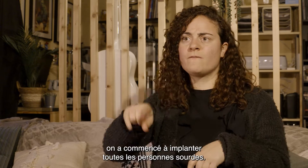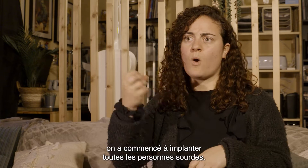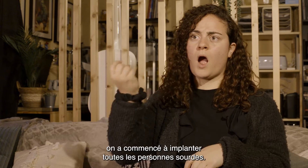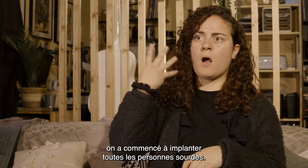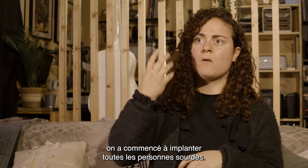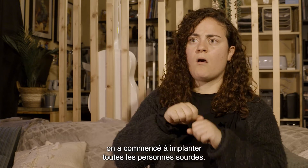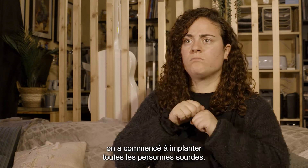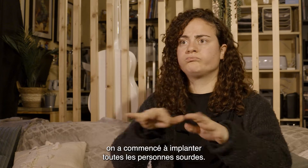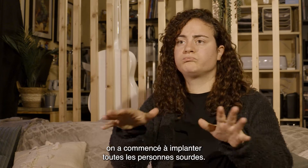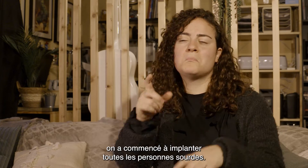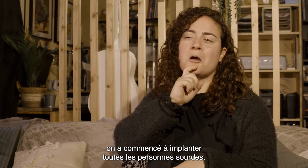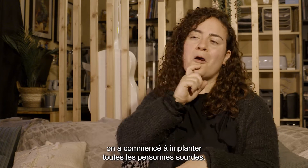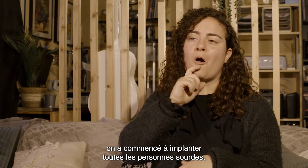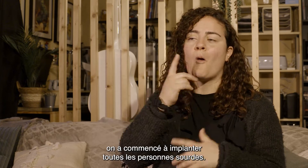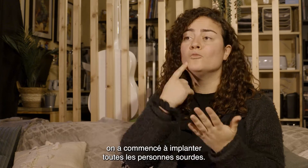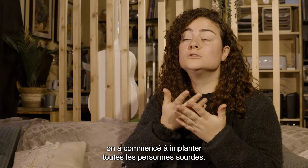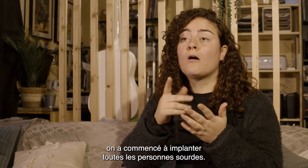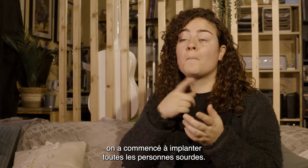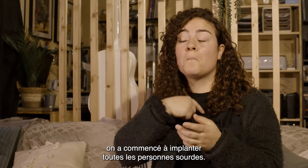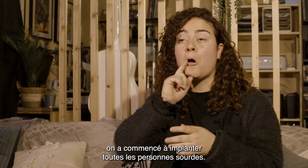on a commencé à implanter toutes les personnes sourdes.